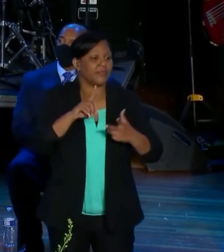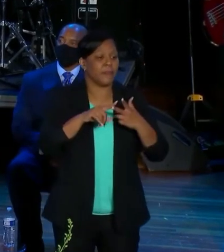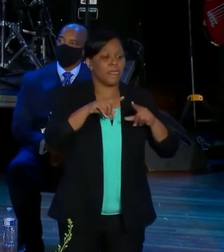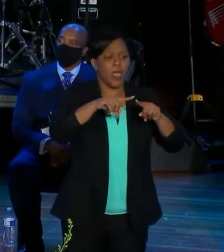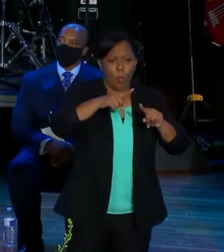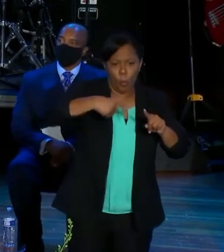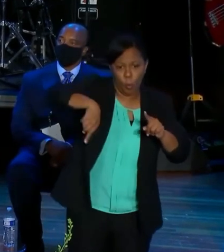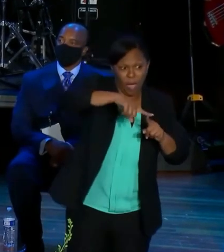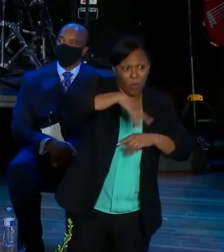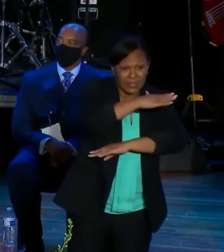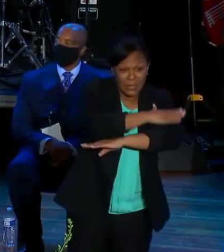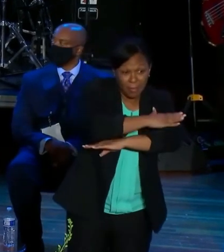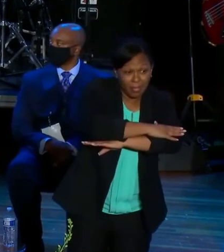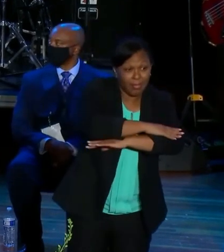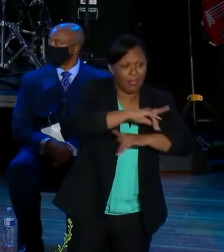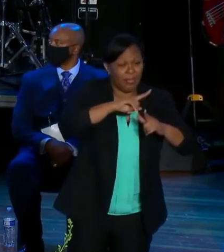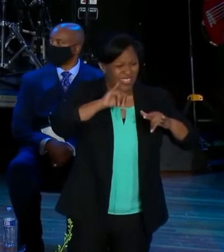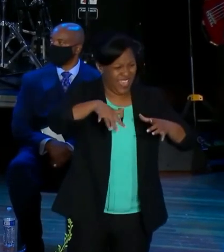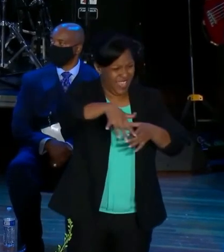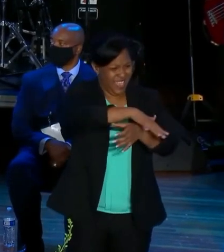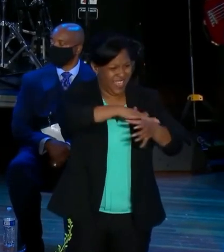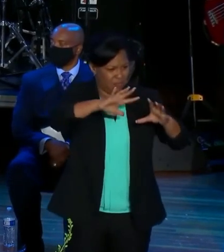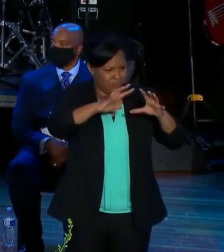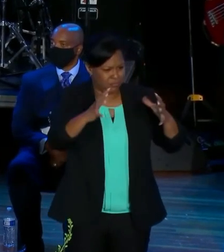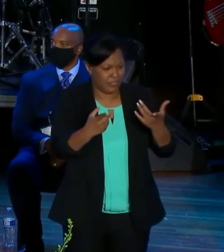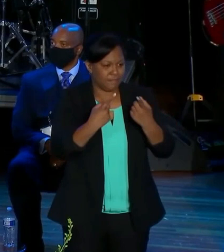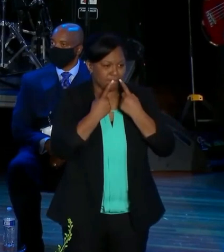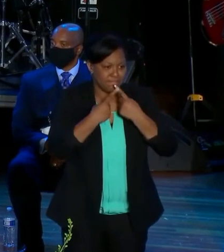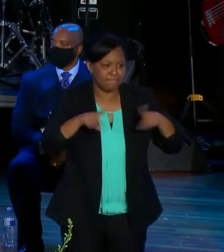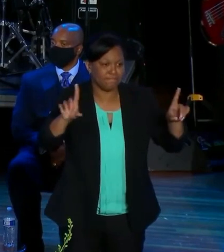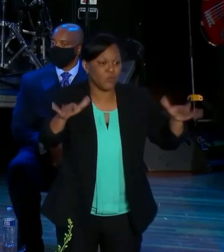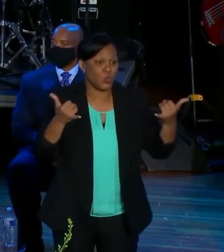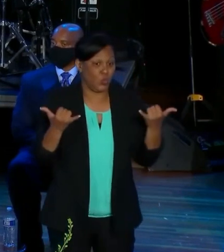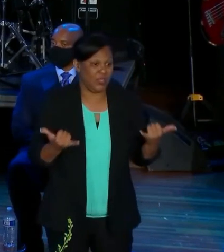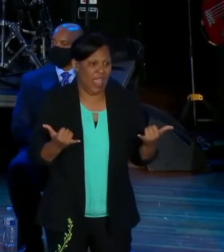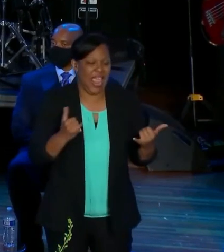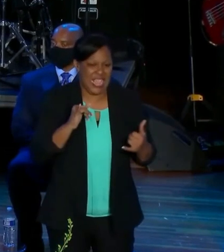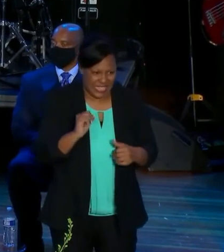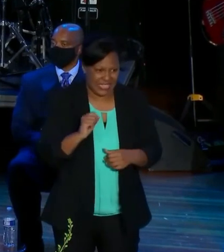och sagt:"Vi ska ha en sorgedag". Sedan kom vi fram till den här dagen, på morgonen